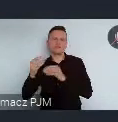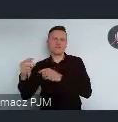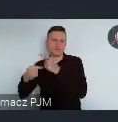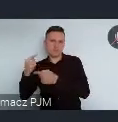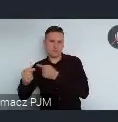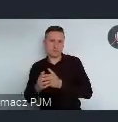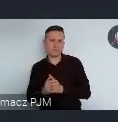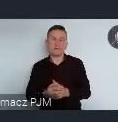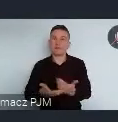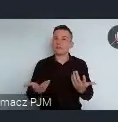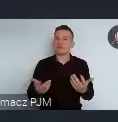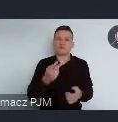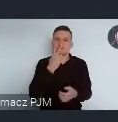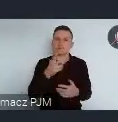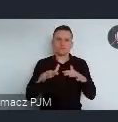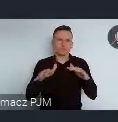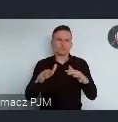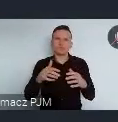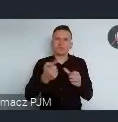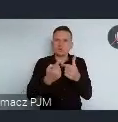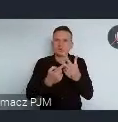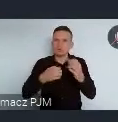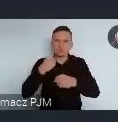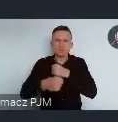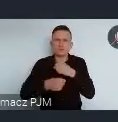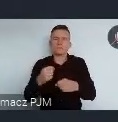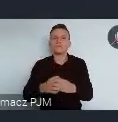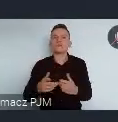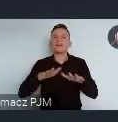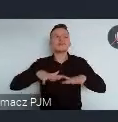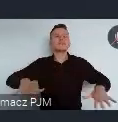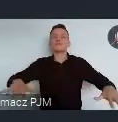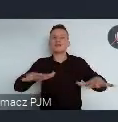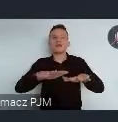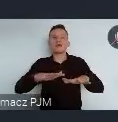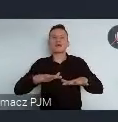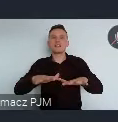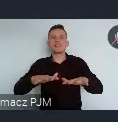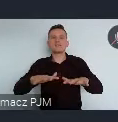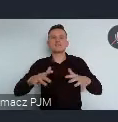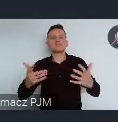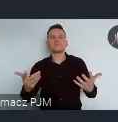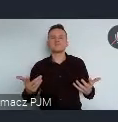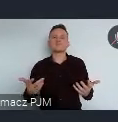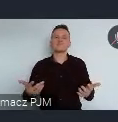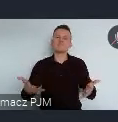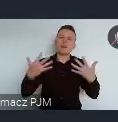Chociażby to, że zazieleniamy nasze tereny rekreacyjne, dbamy o rekreacje,